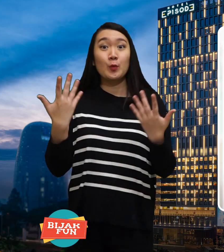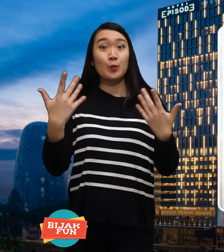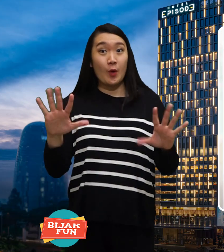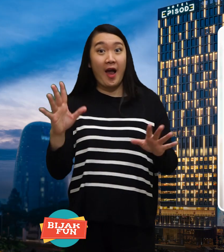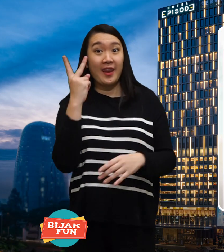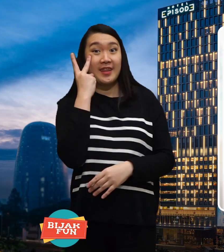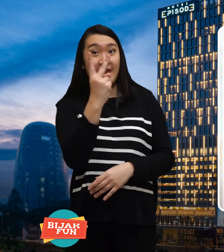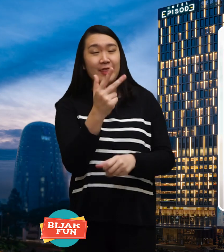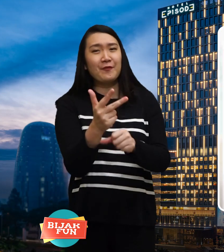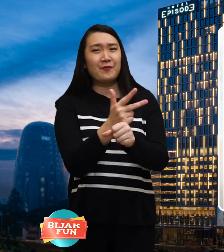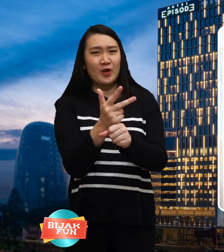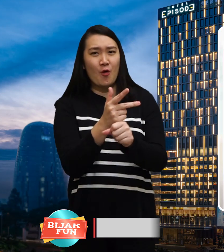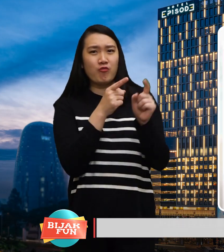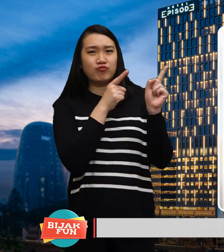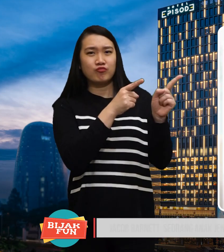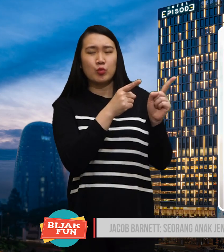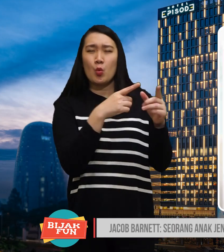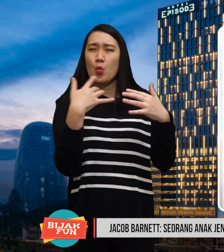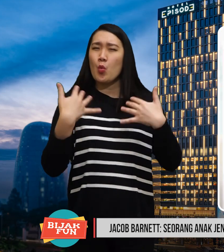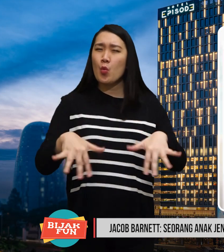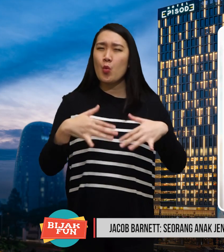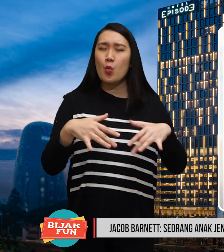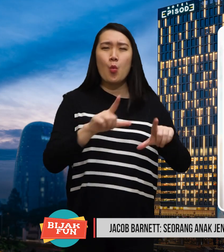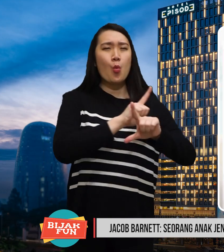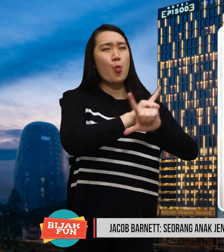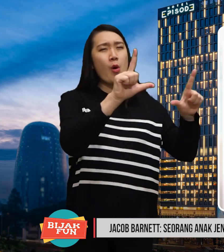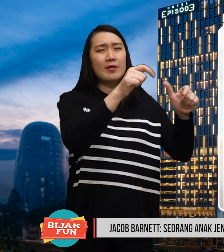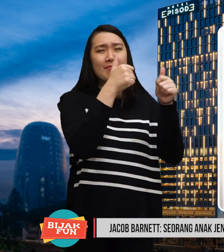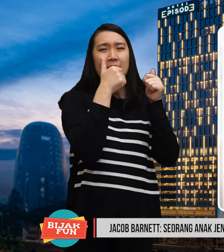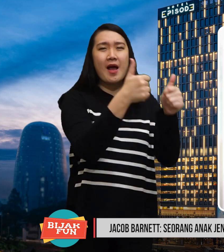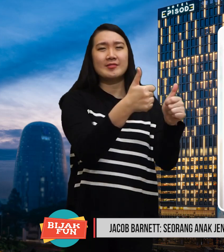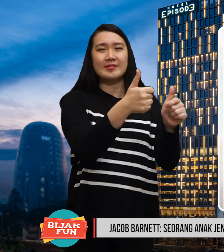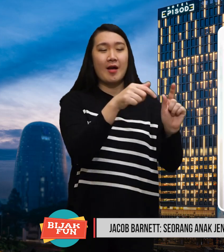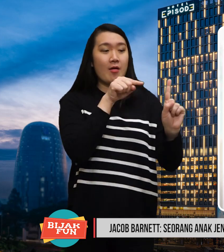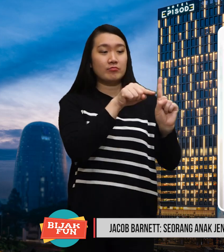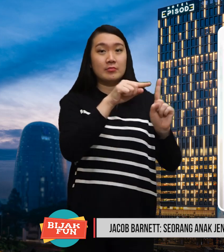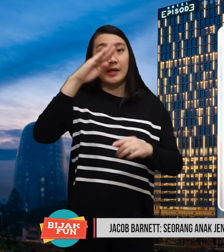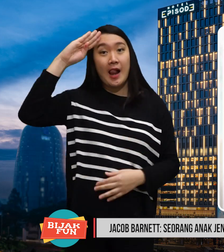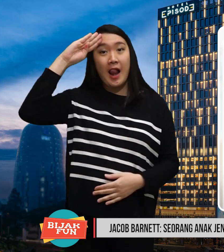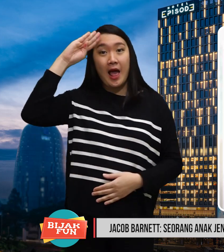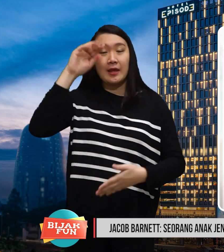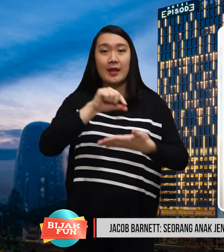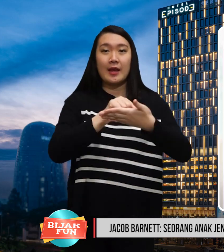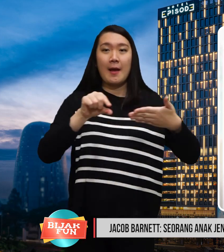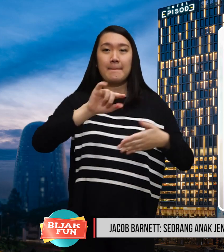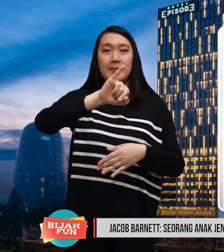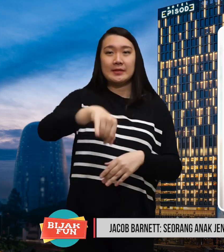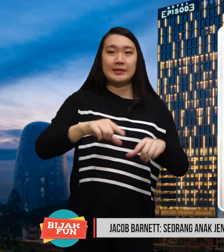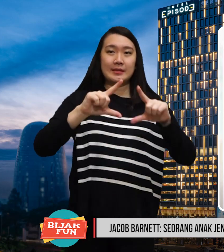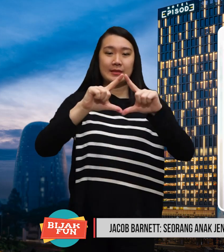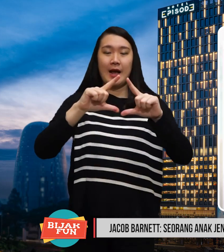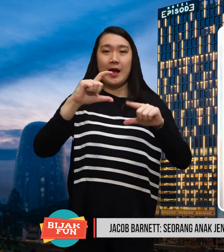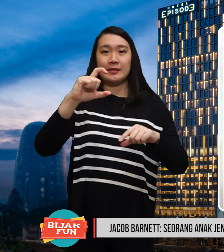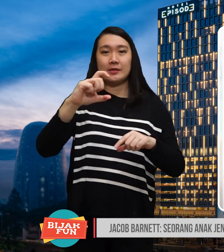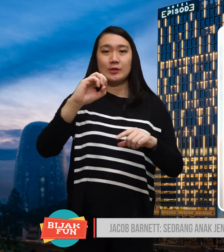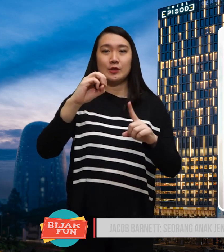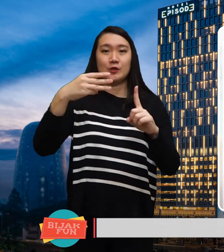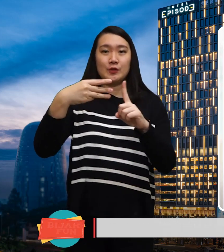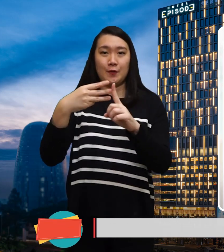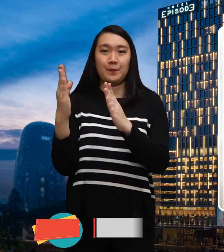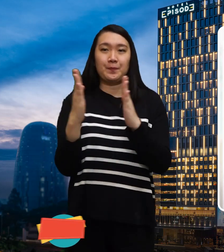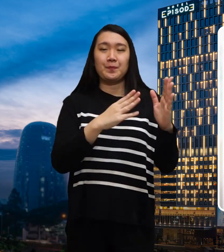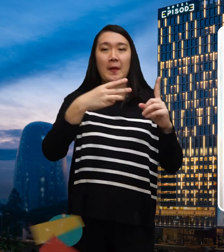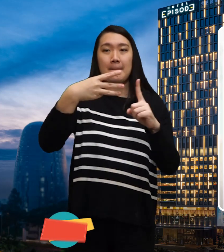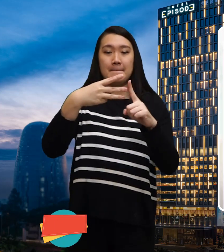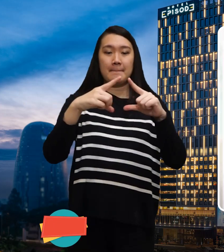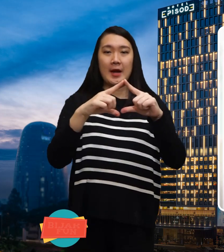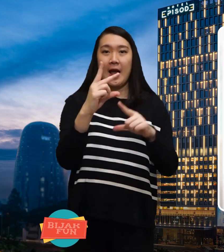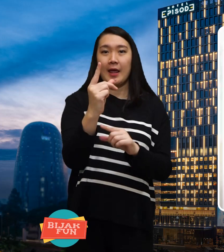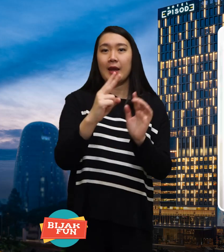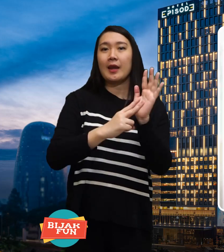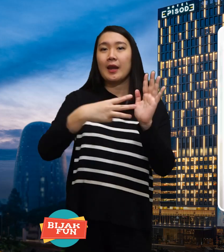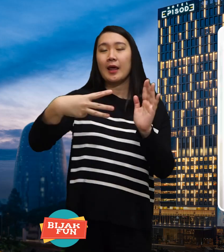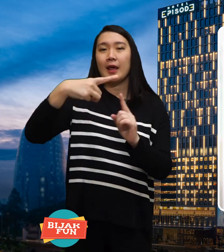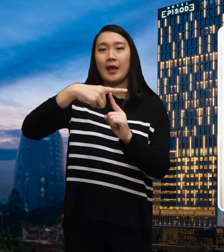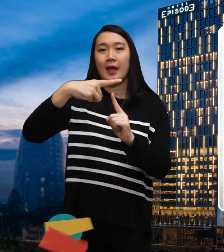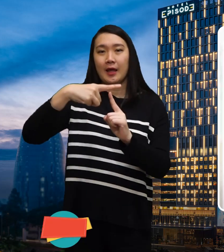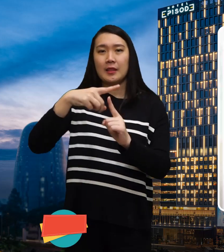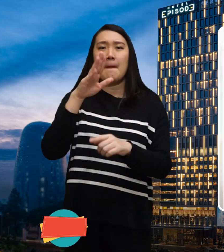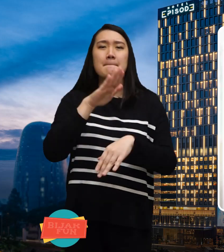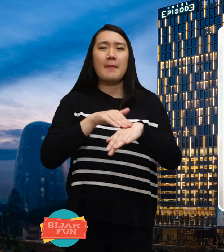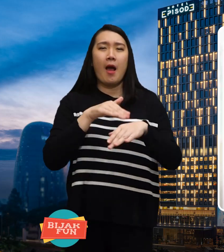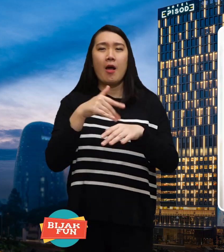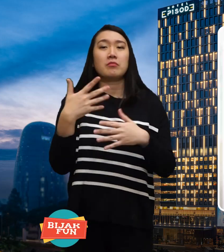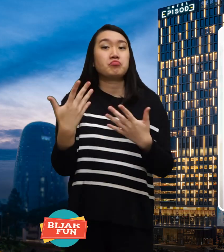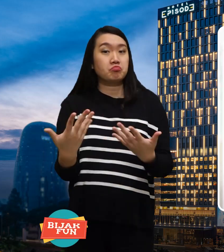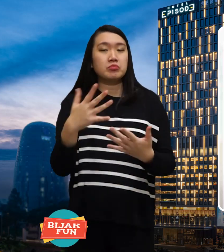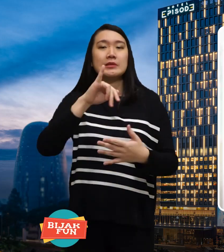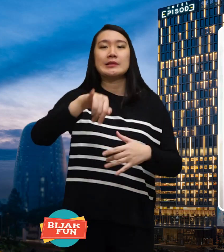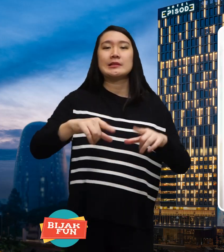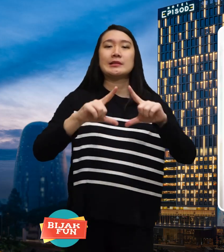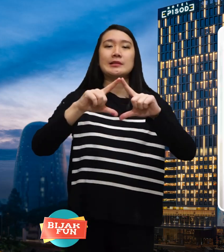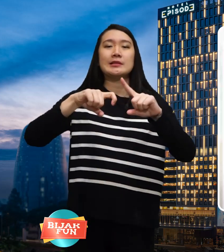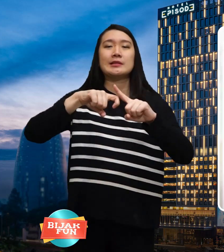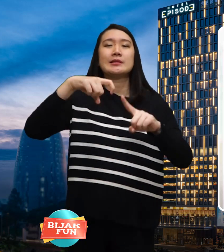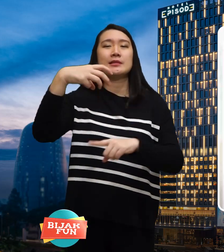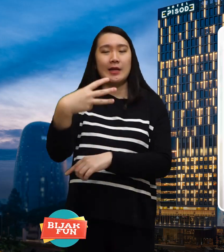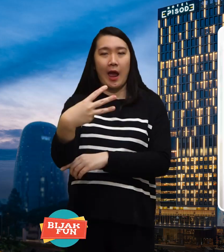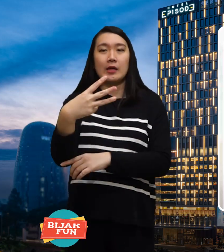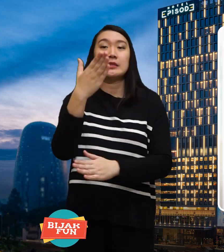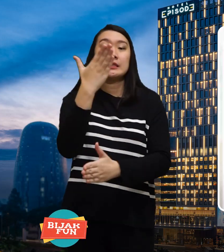Wow luar biasa! Pria bernama Jacob Barnett, yang dipanggil Jake,